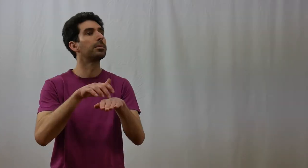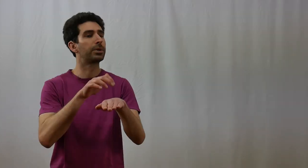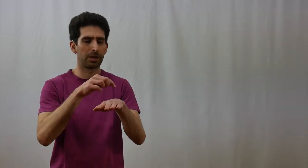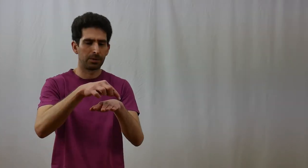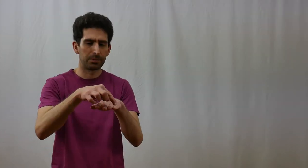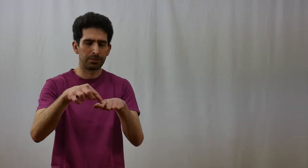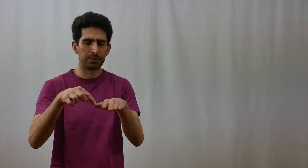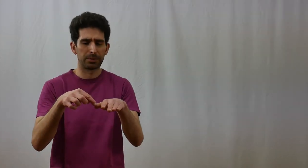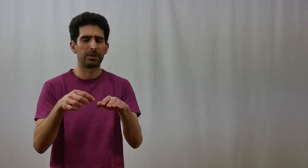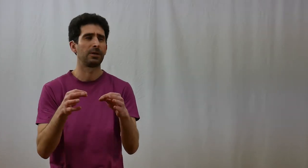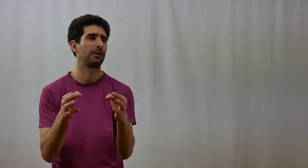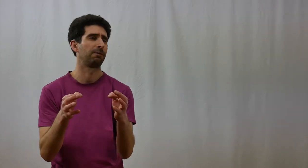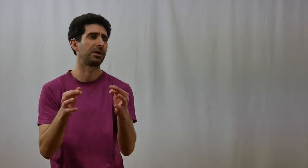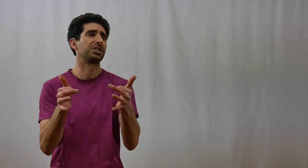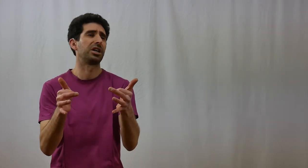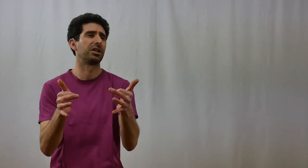Pour des pieds aux orteils fragiles...